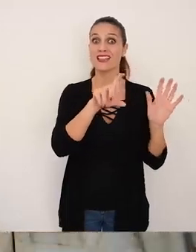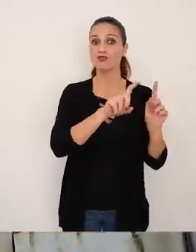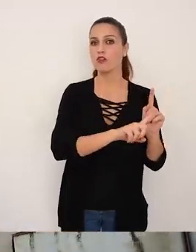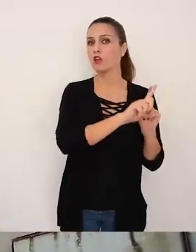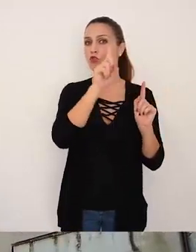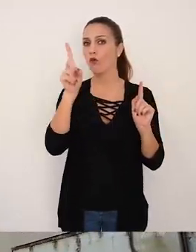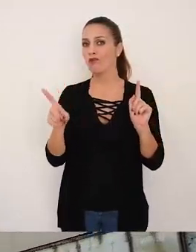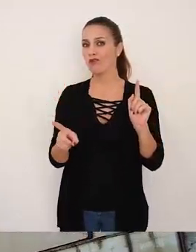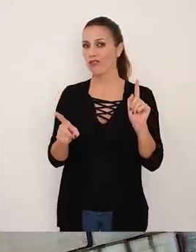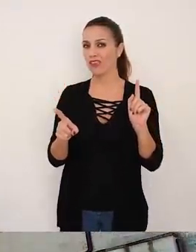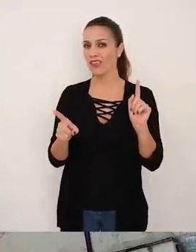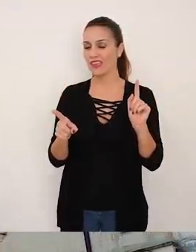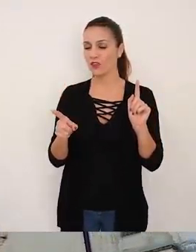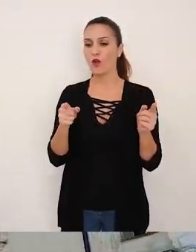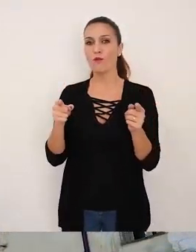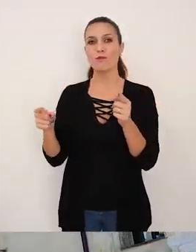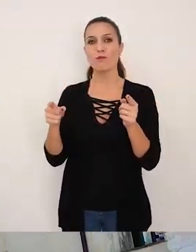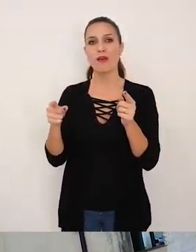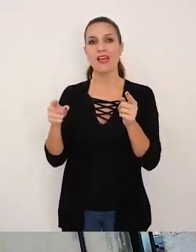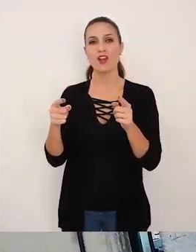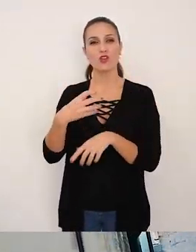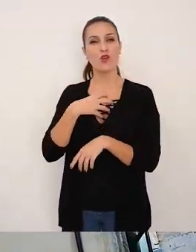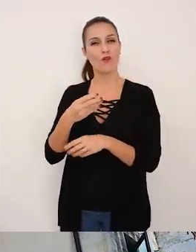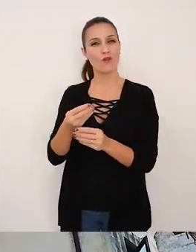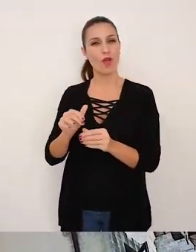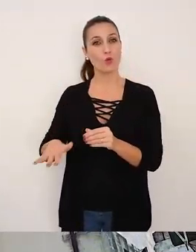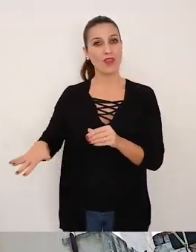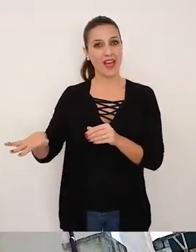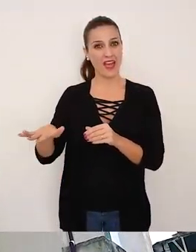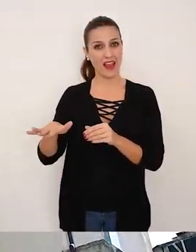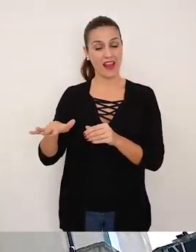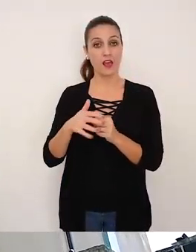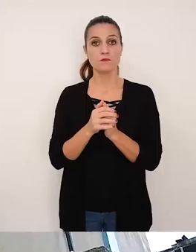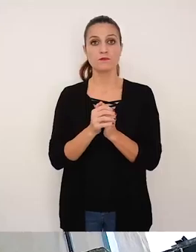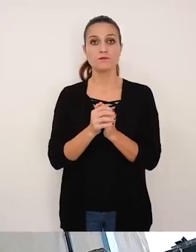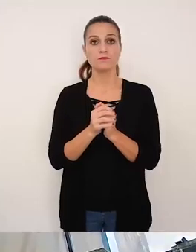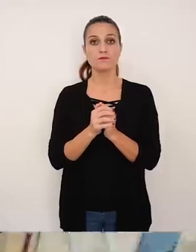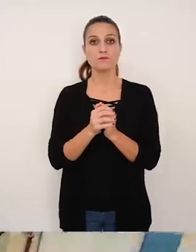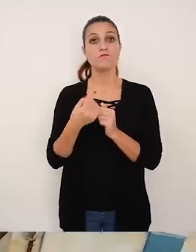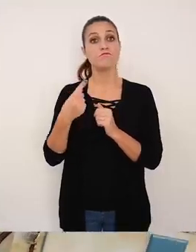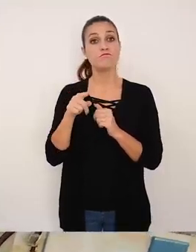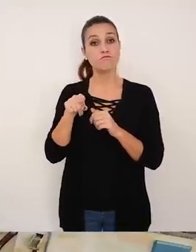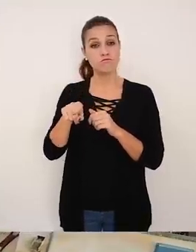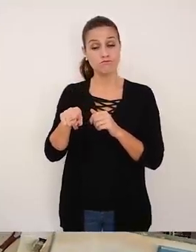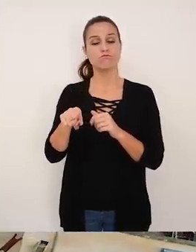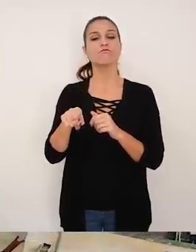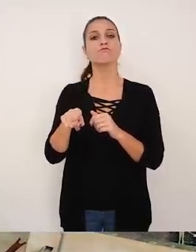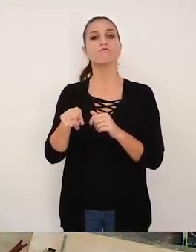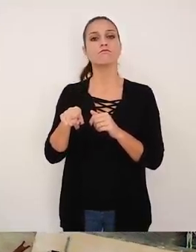feudale. La sua mole si erge sul lato meridionale dell’antico